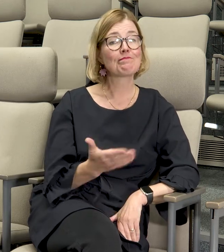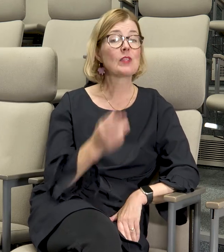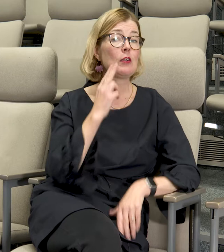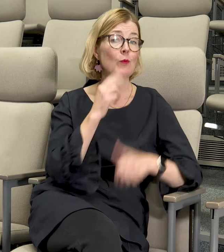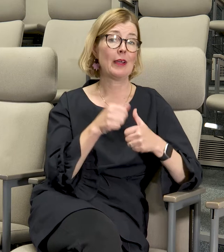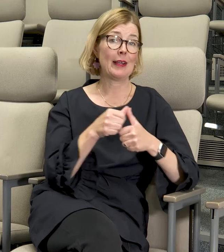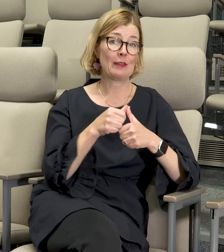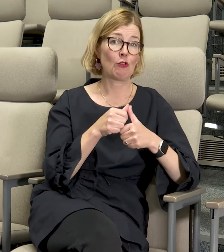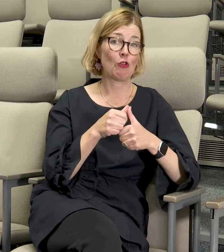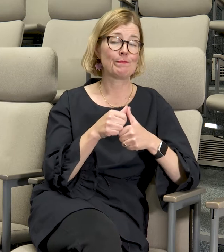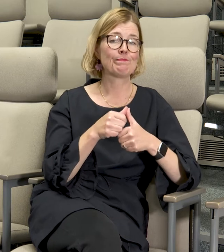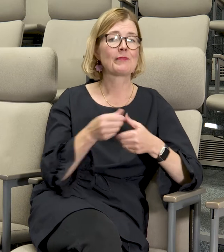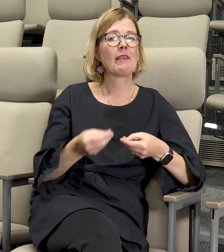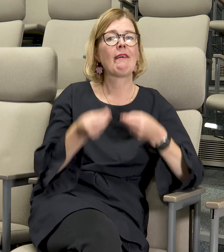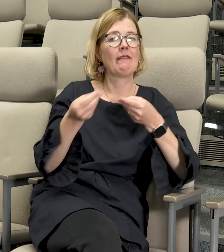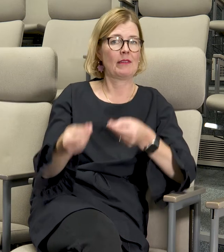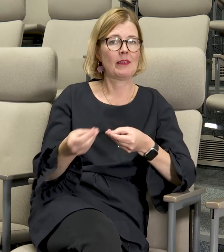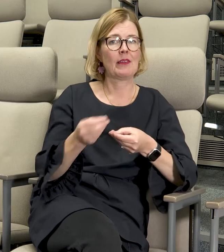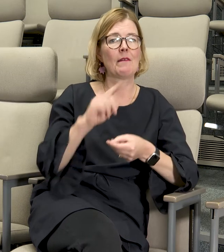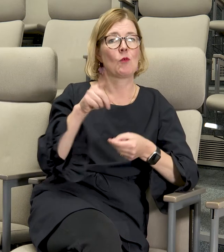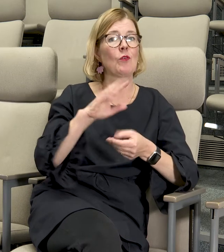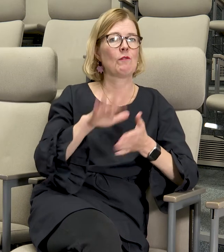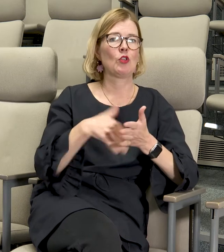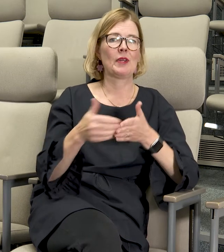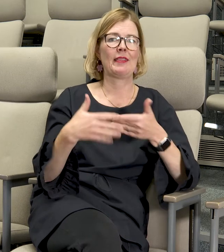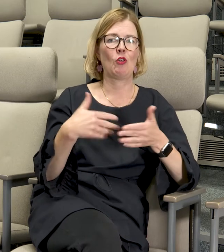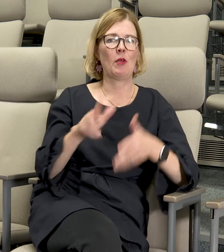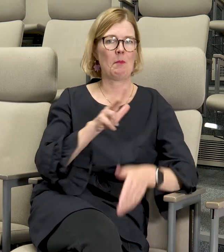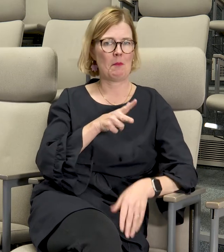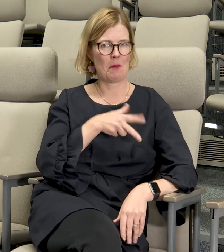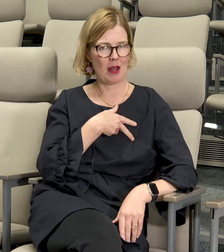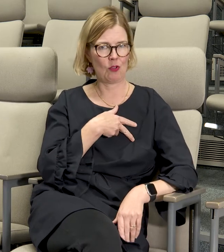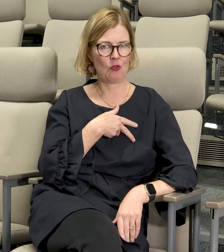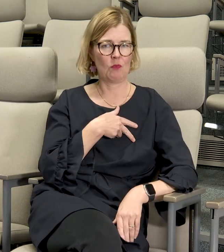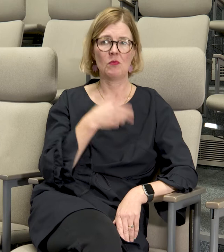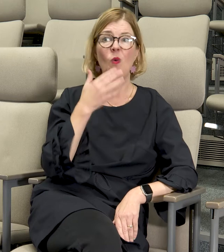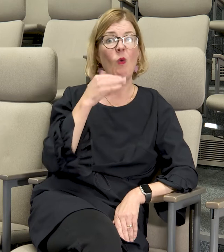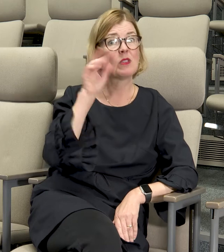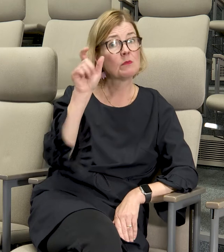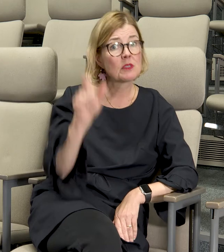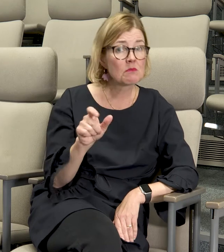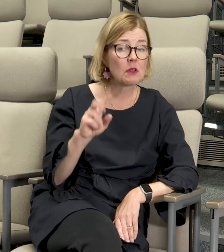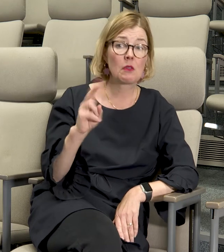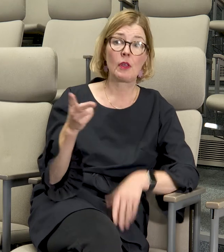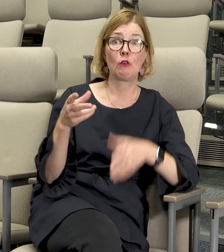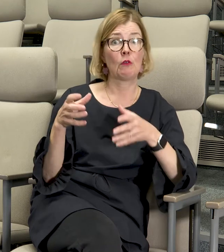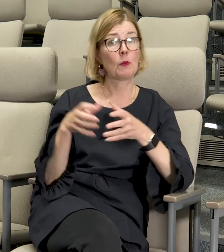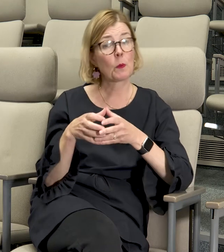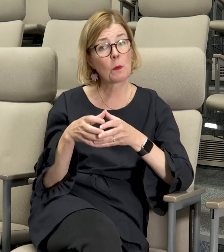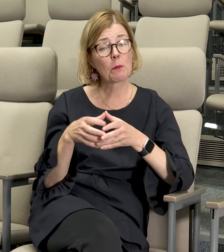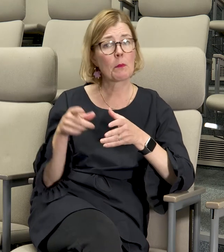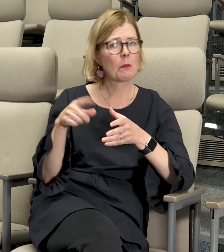Kuurojen Liitto myöntää Vuoden viittomakieli- teko -palkinnon henkilölle tai taholle, -